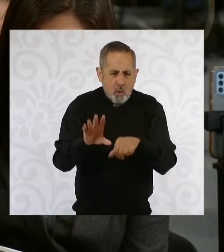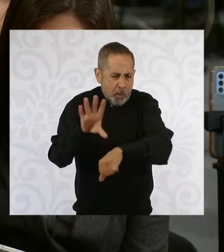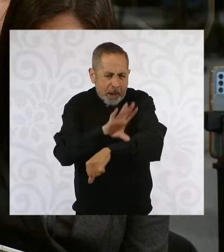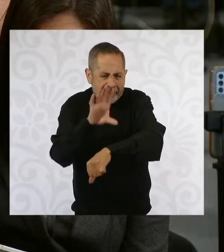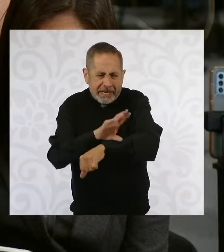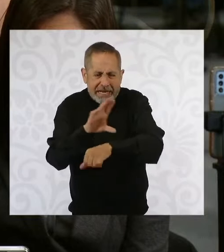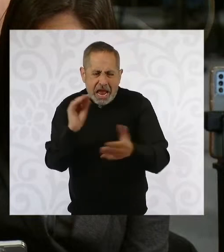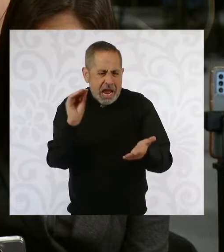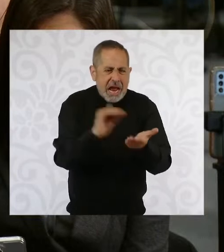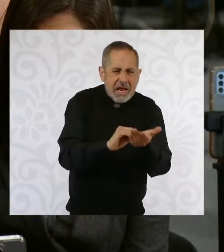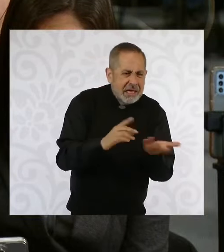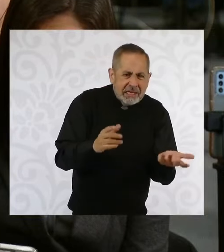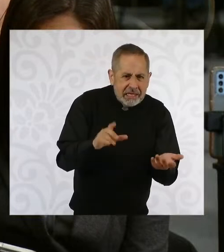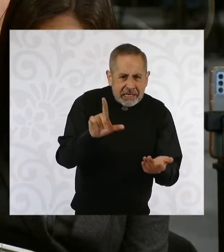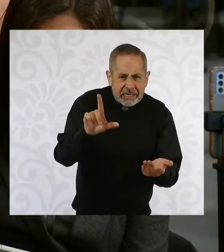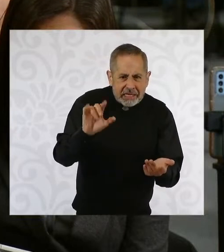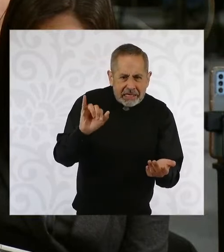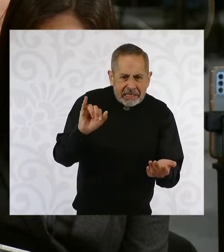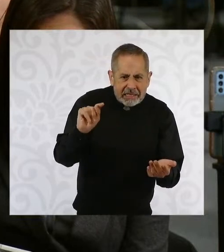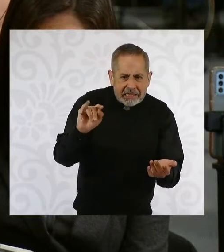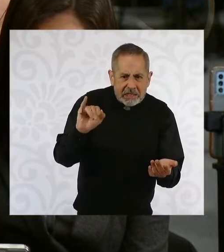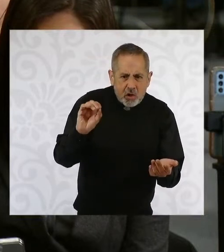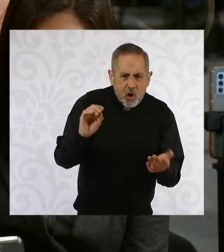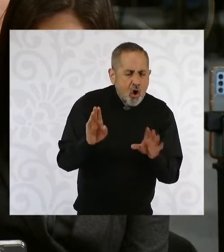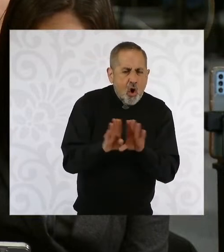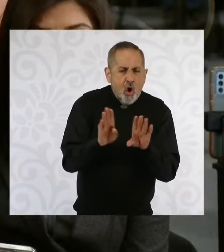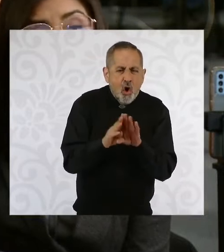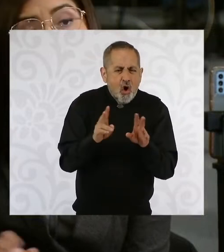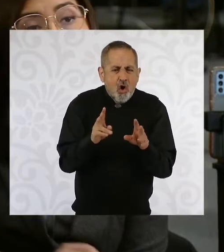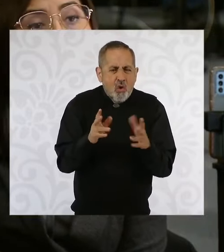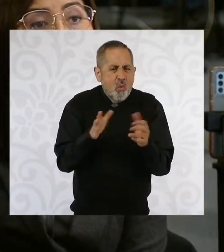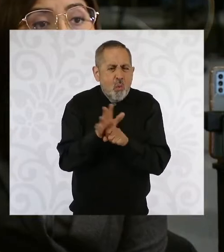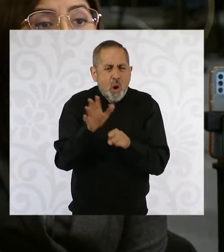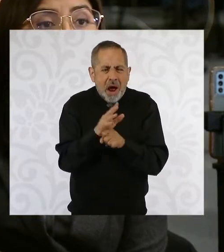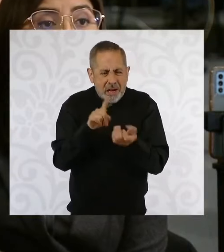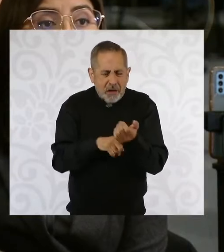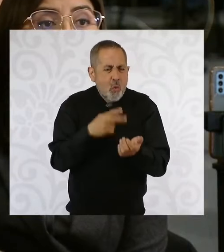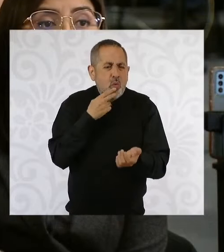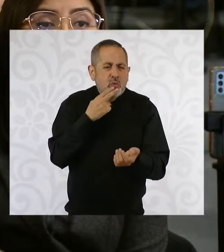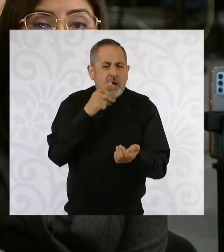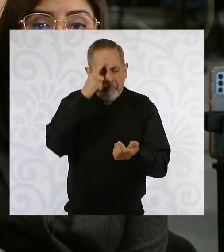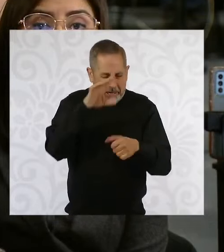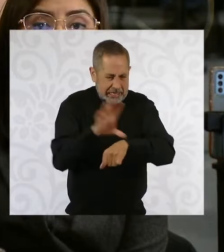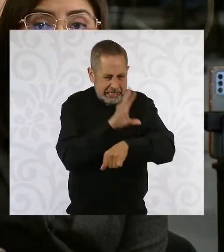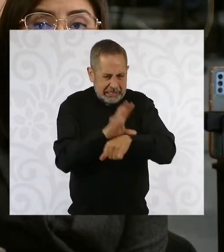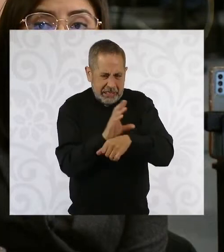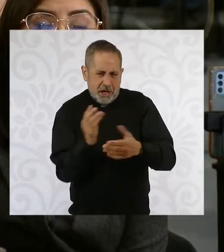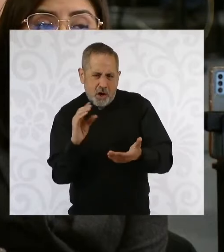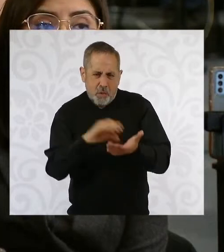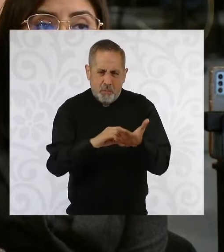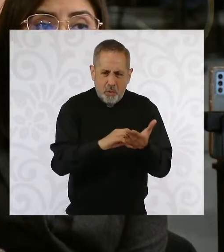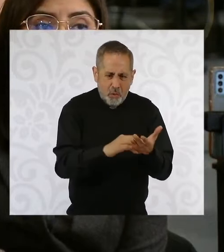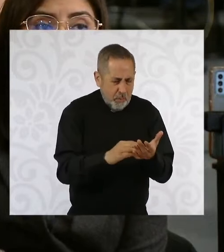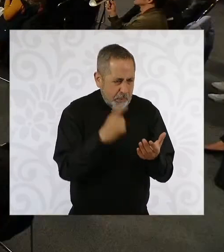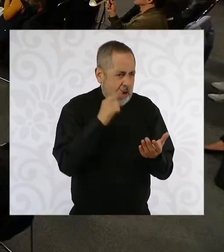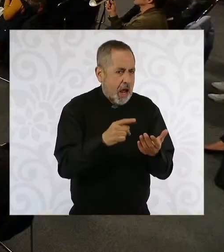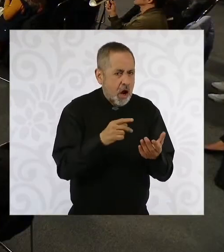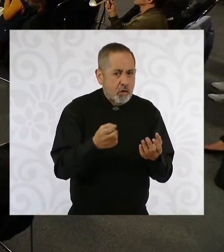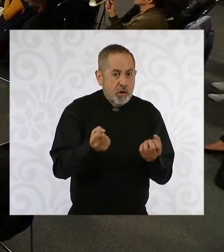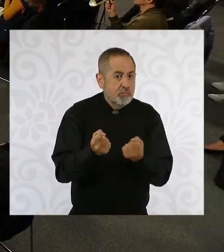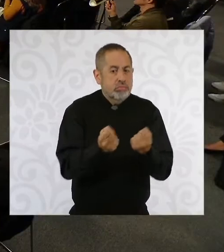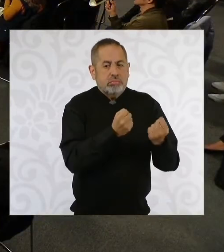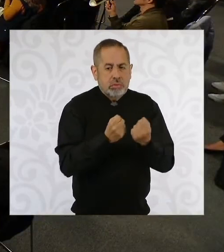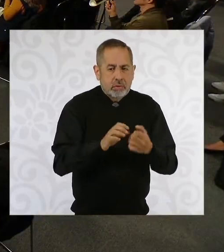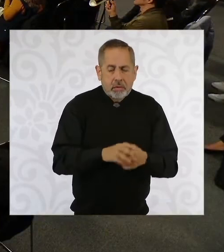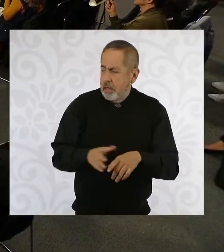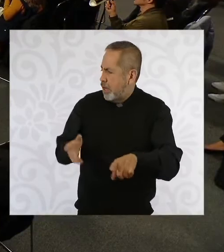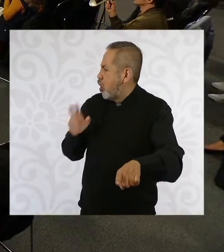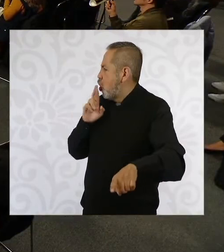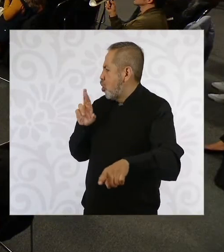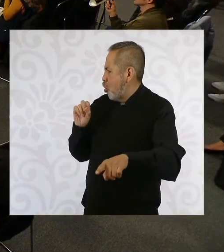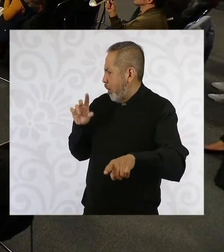de litio o o de qué otro tipo de se va a utilizar Roberto quieres contestar las baterías del auto